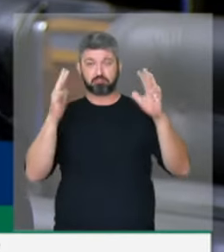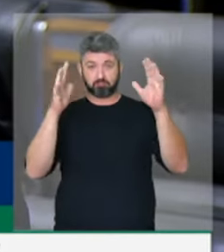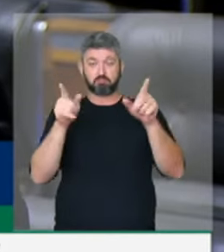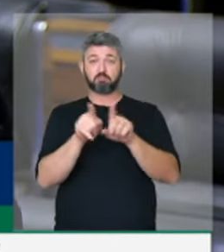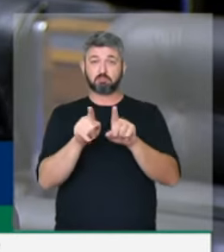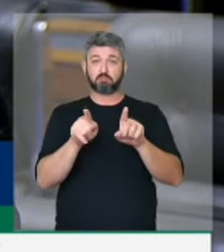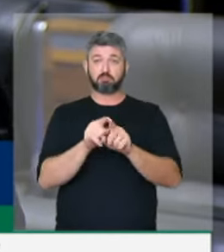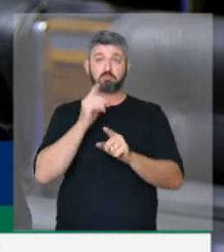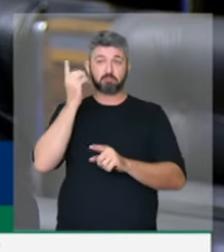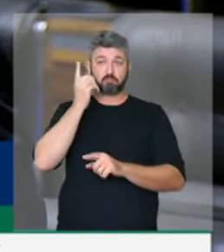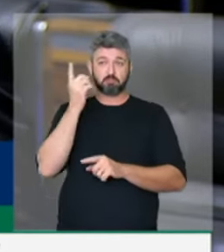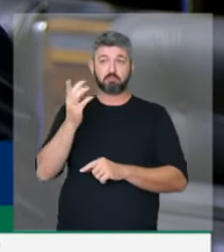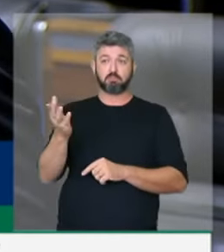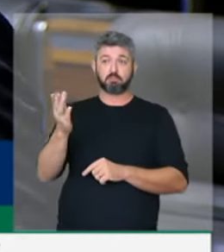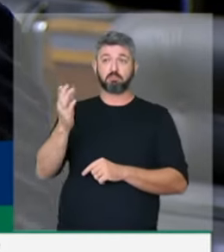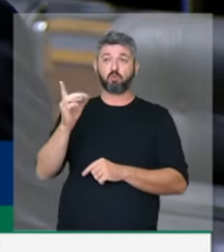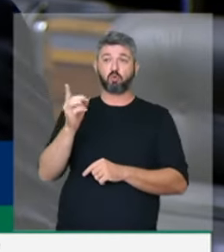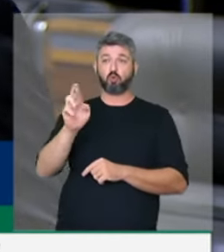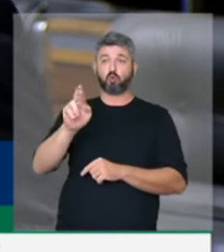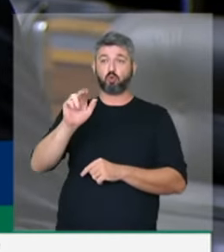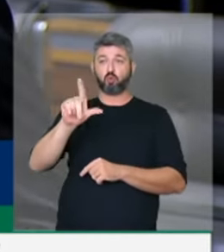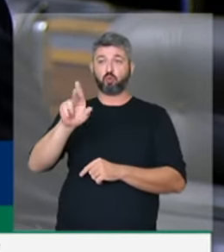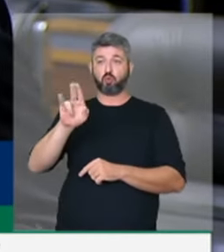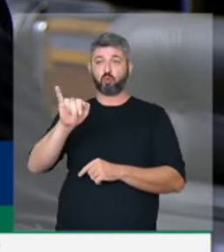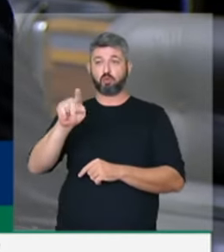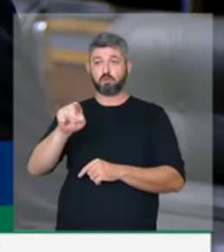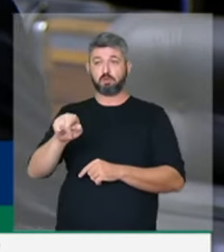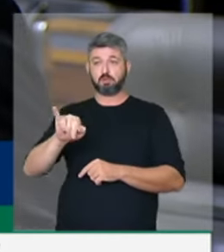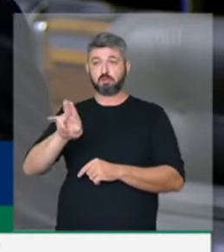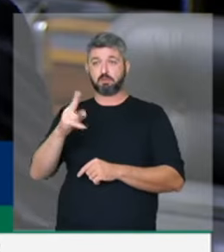LUIZINHO. PELA AUTORIA DO PROJETO E TAMBÉM A BRILHANTE RELATORIA AQUI... DO NOBRE COLEGA DEPUTADO HIRAN GONÇ